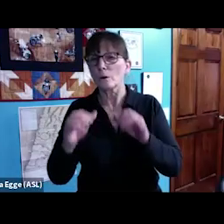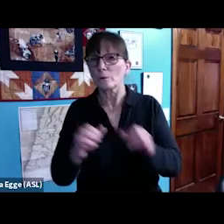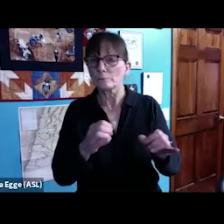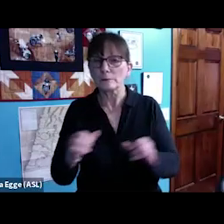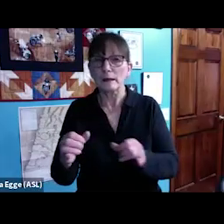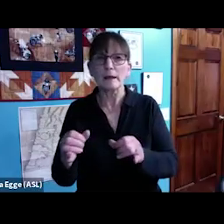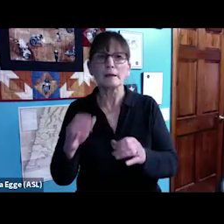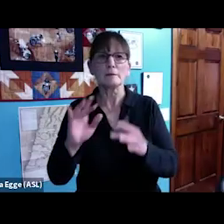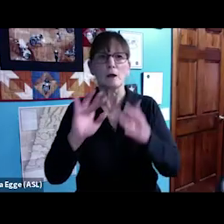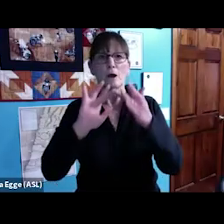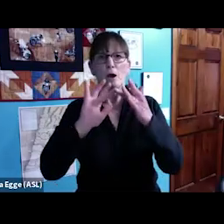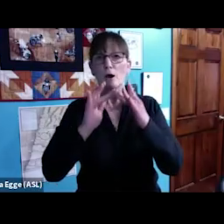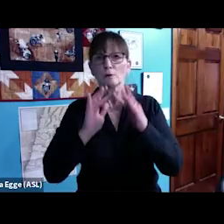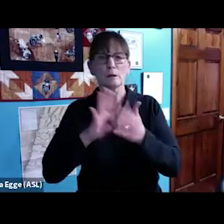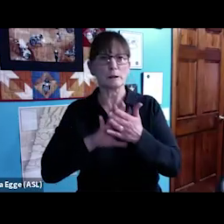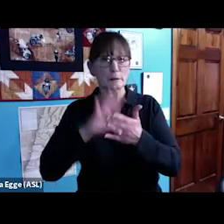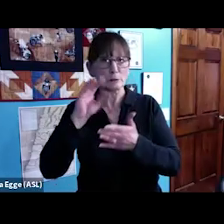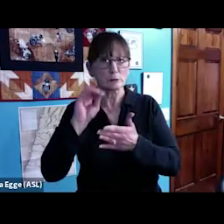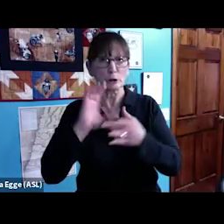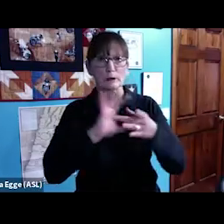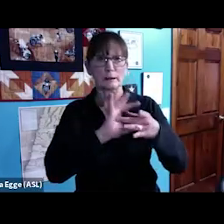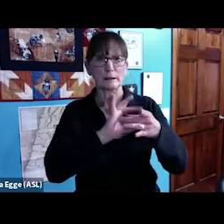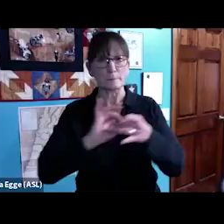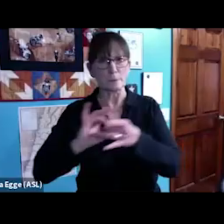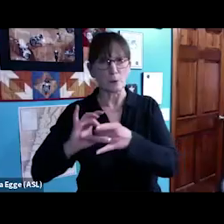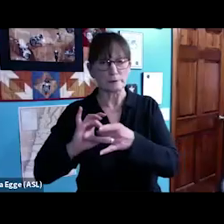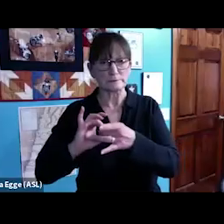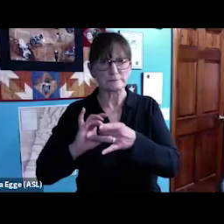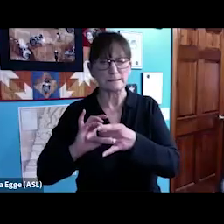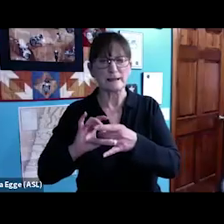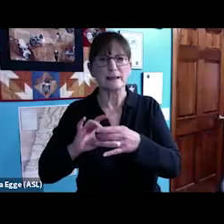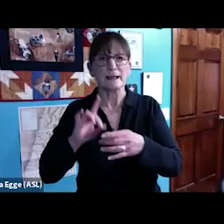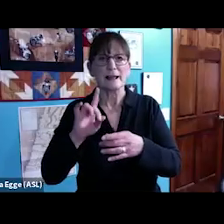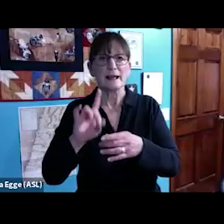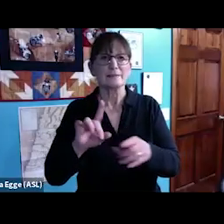que tienen y los ayudo a navegar por eso también.